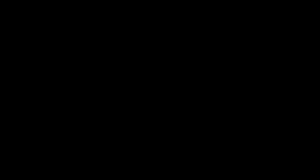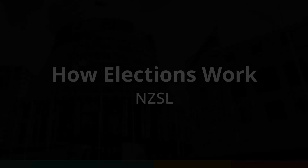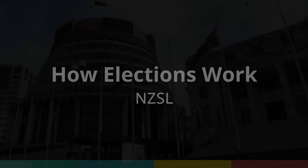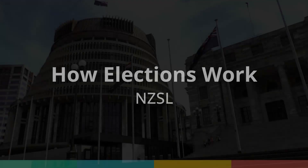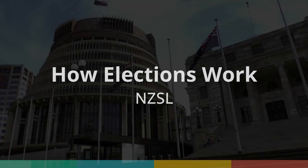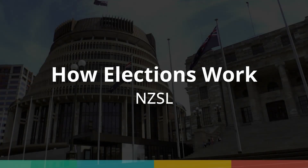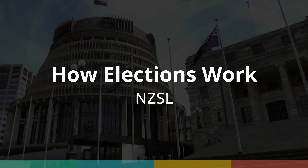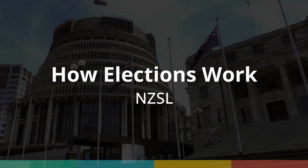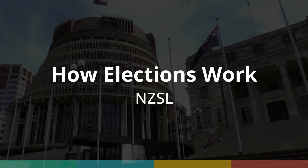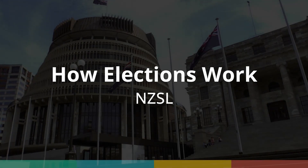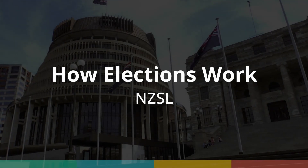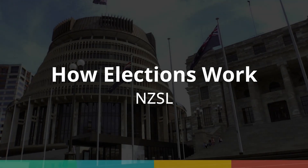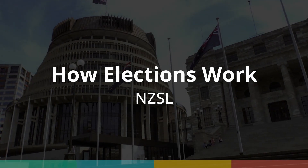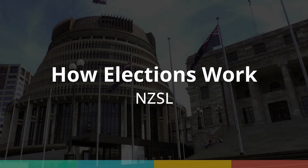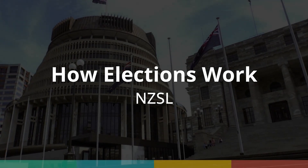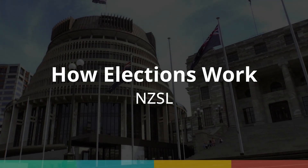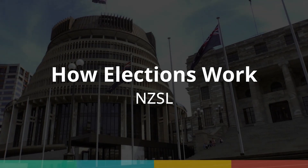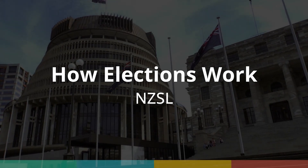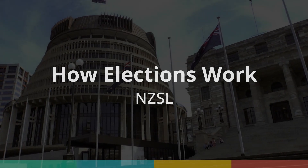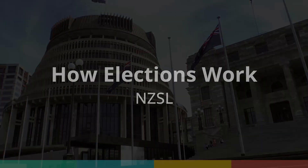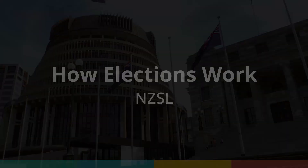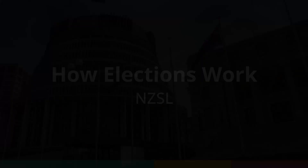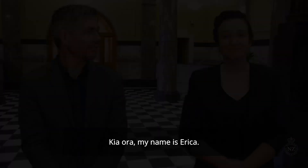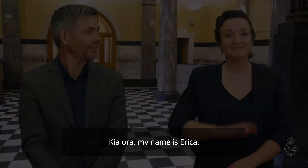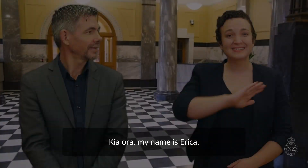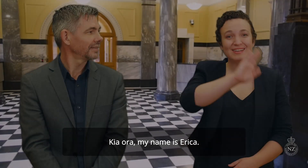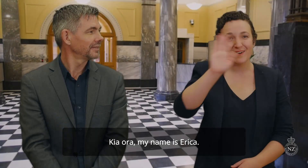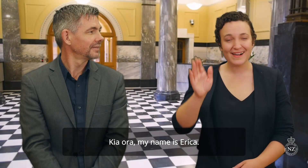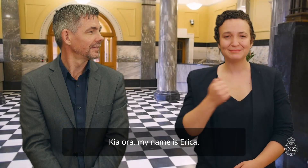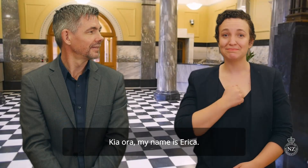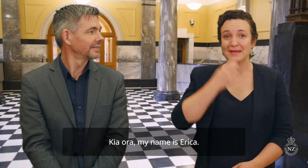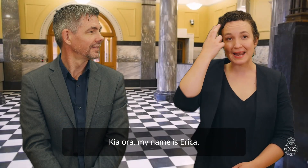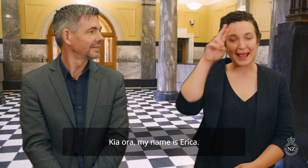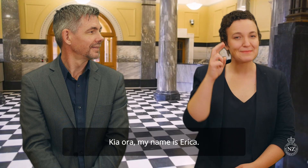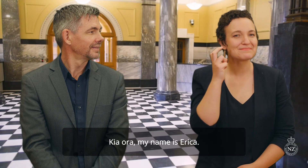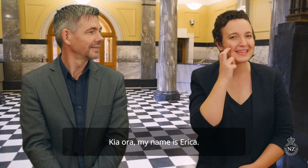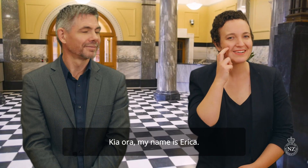Tuhinga e pā ana ki ngā Kōwhiringa Pōti Kia ora, Ko Erica tōku ingoa.